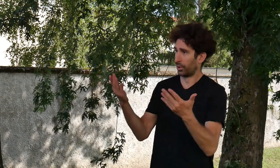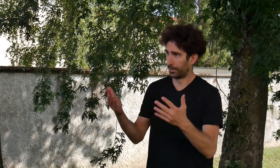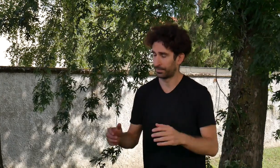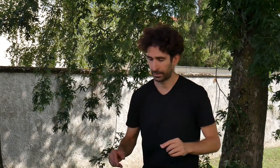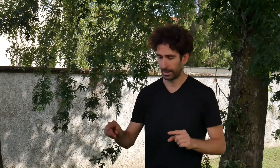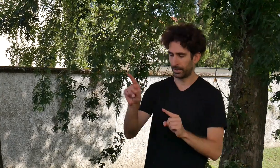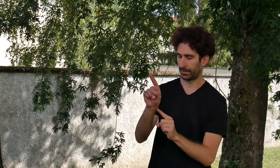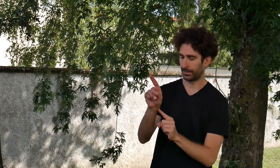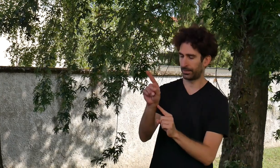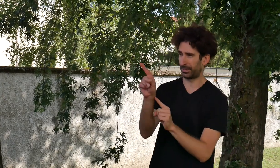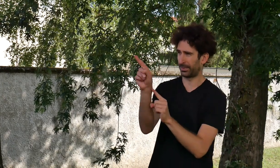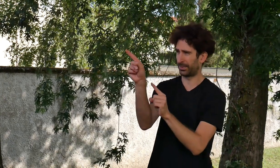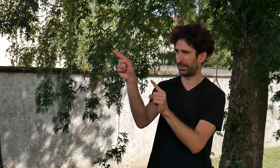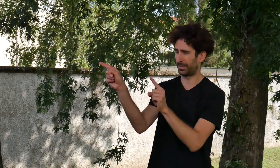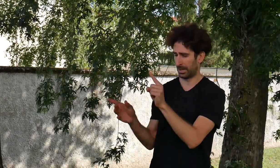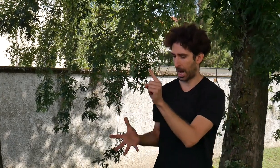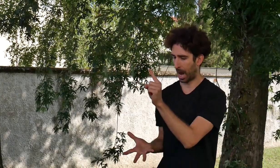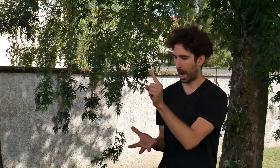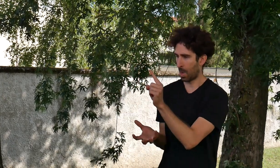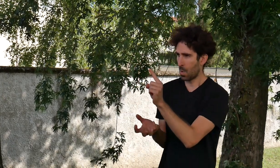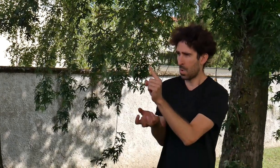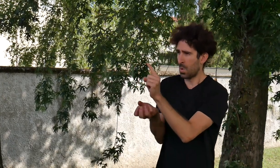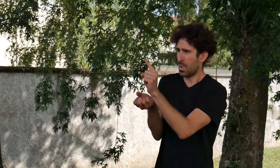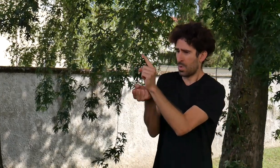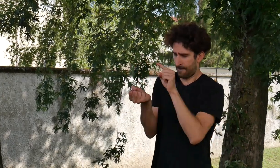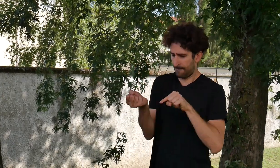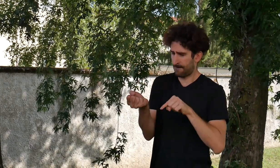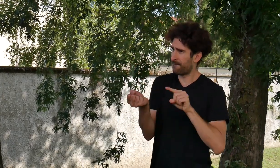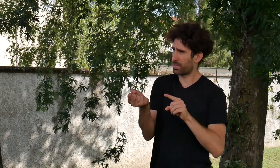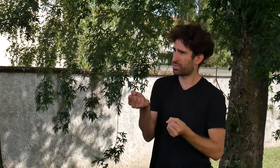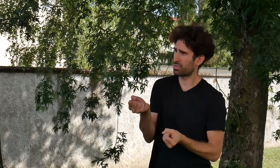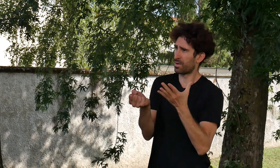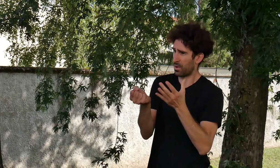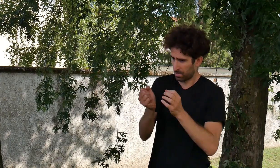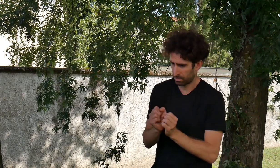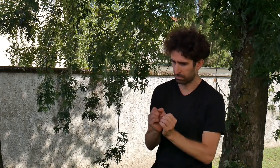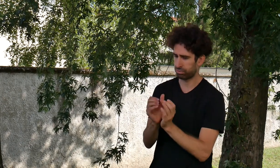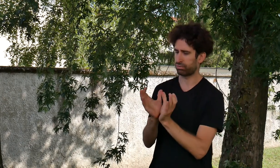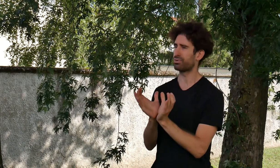Alors, durant la phase télogène, le bulbe pileux se rétracte. Un nouveau bulbe se reforme,